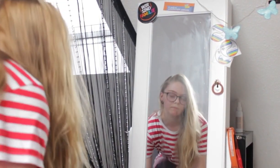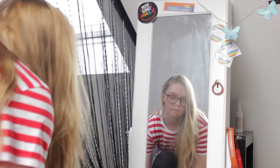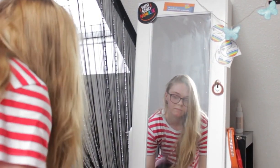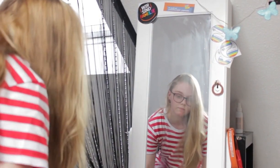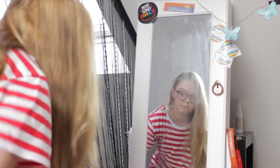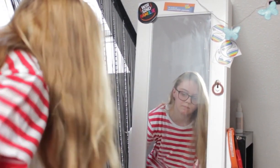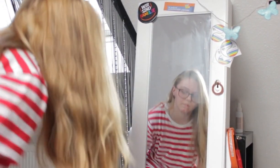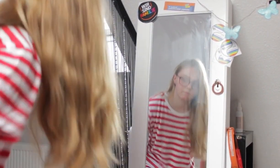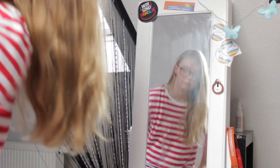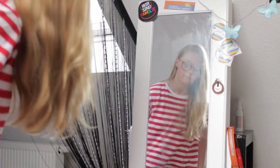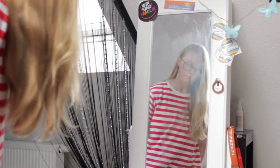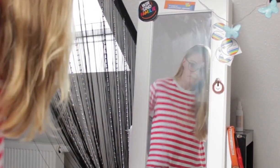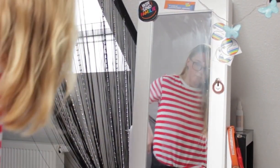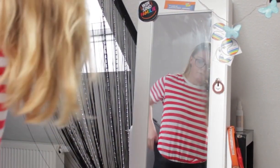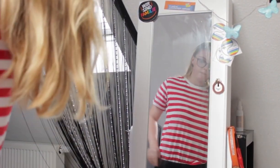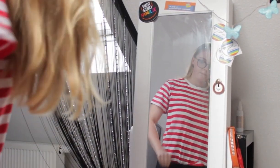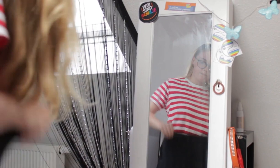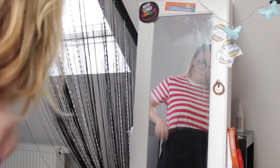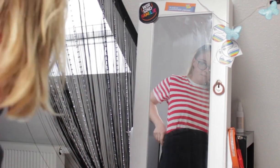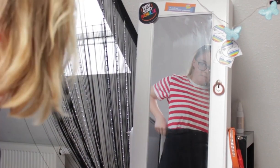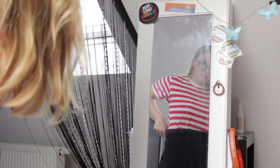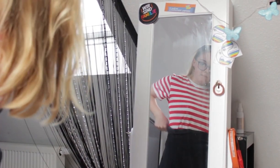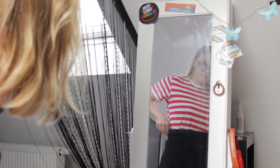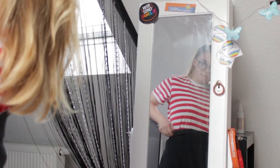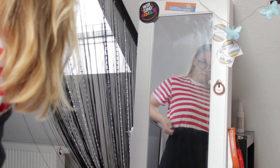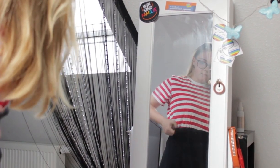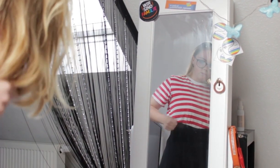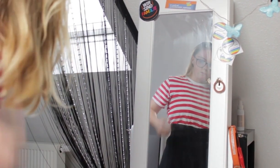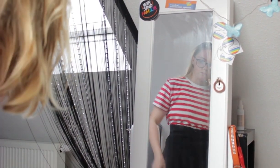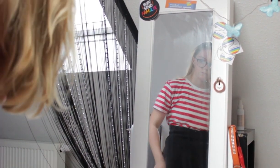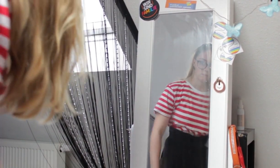Würde das hiermit gehen?